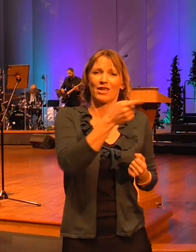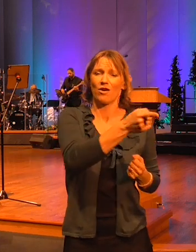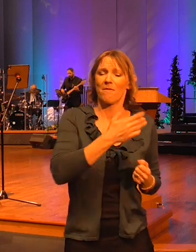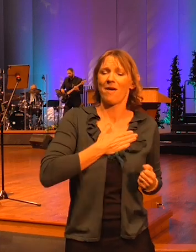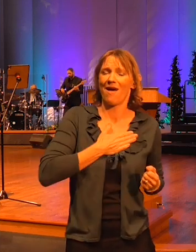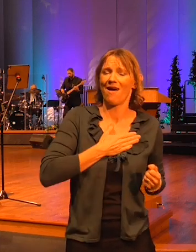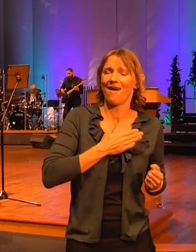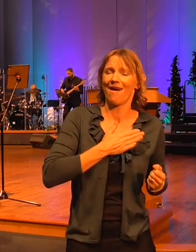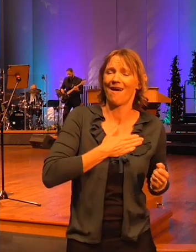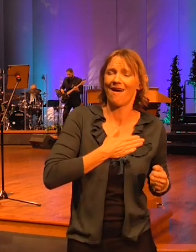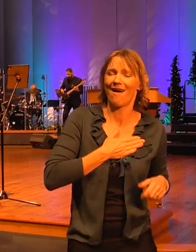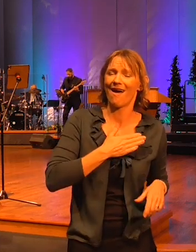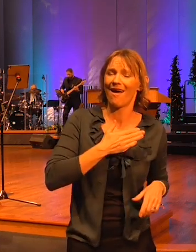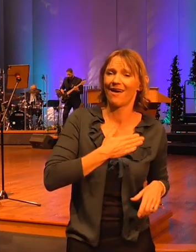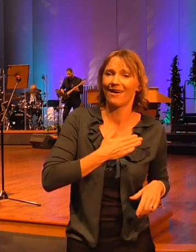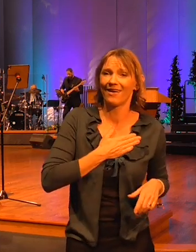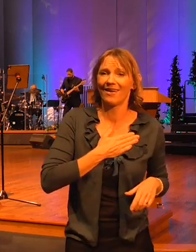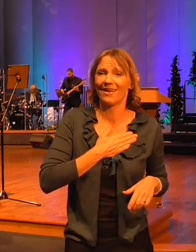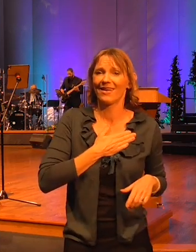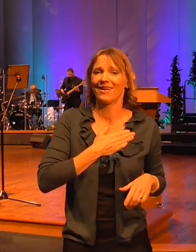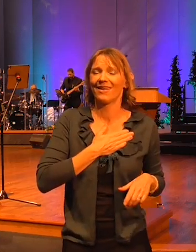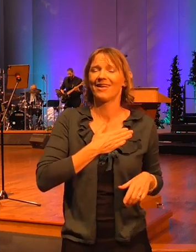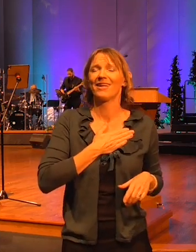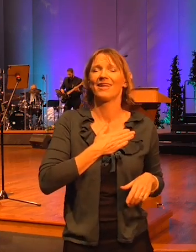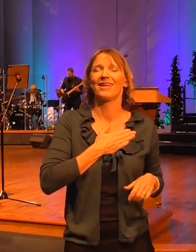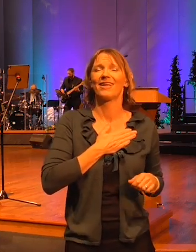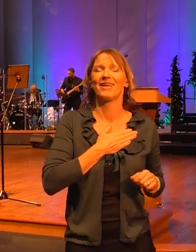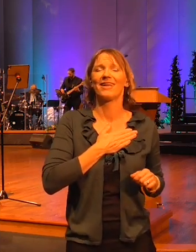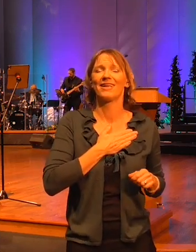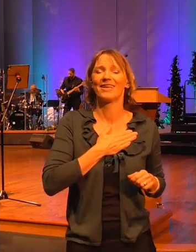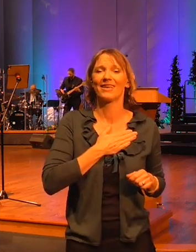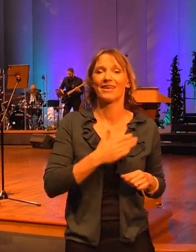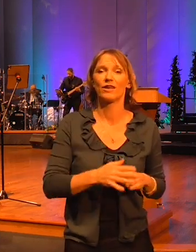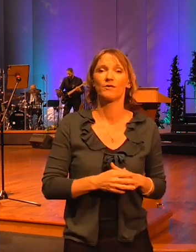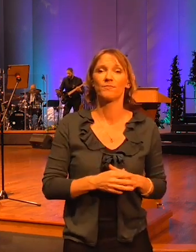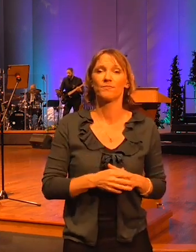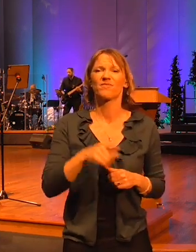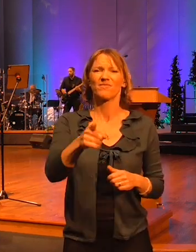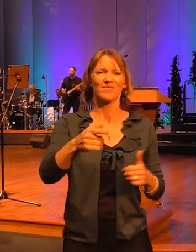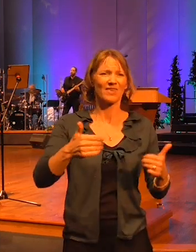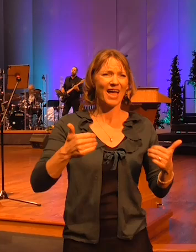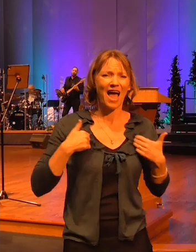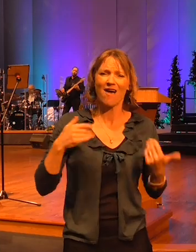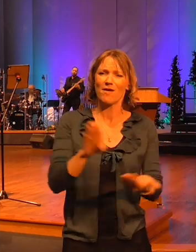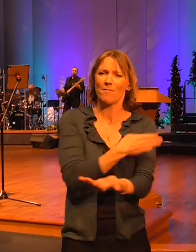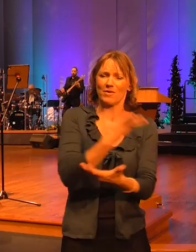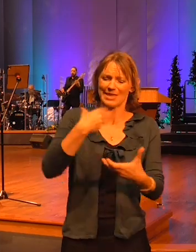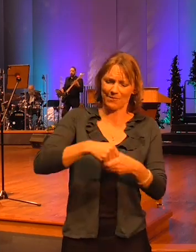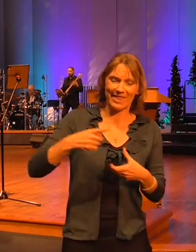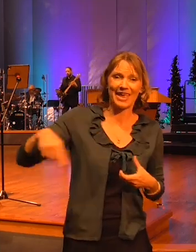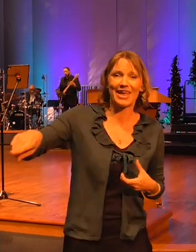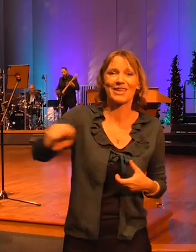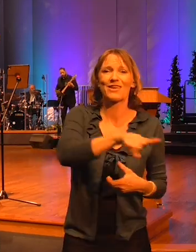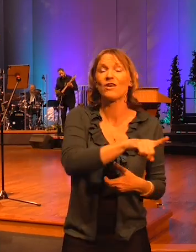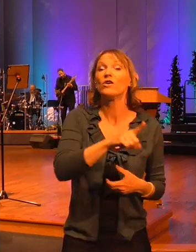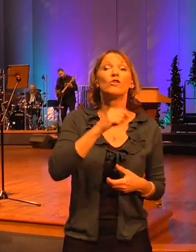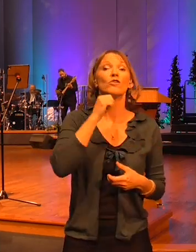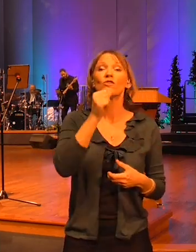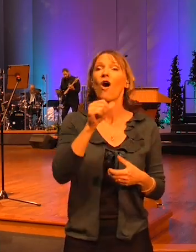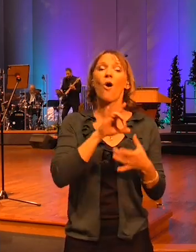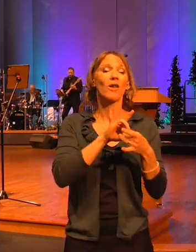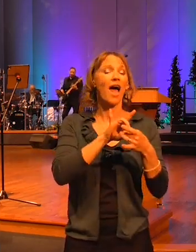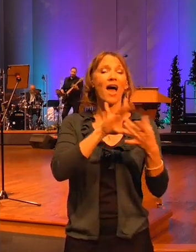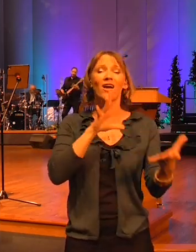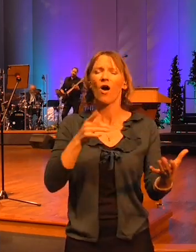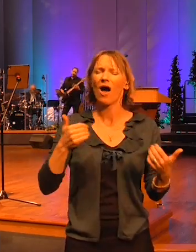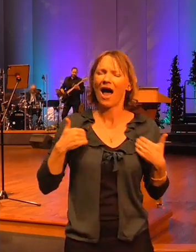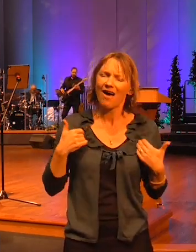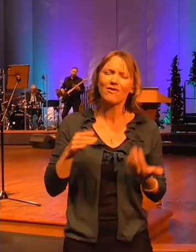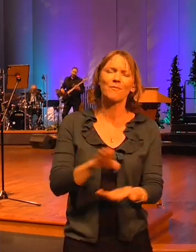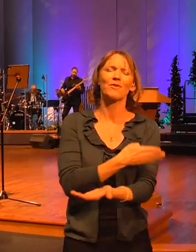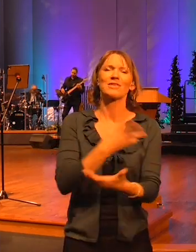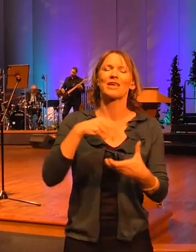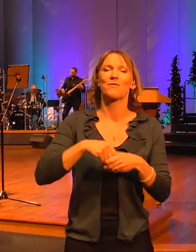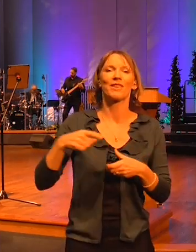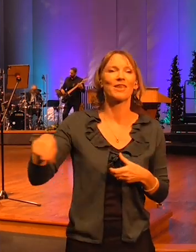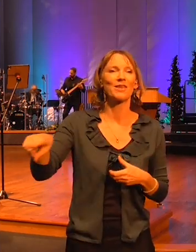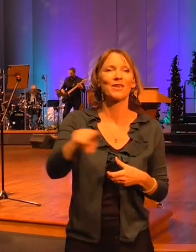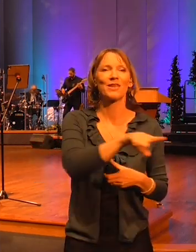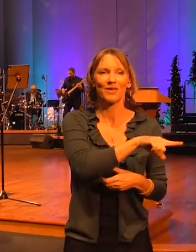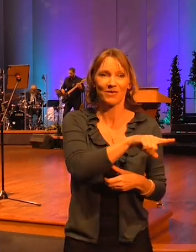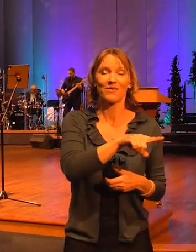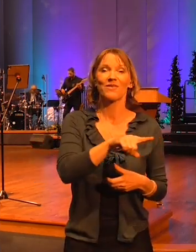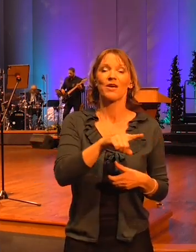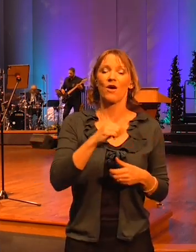mía Tienes la música en ti no la sueltes tienes la música en ti un baile restante este